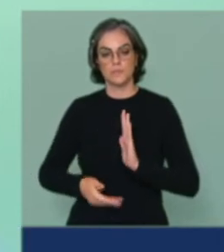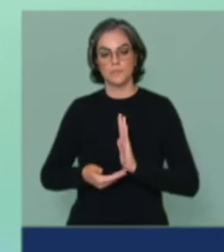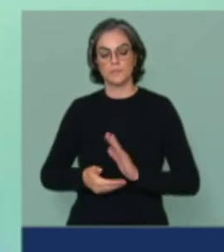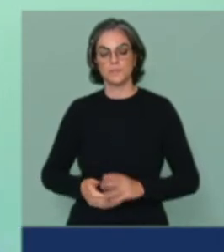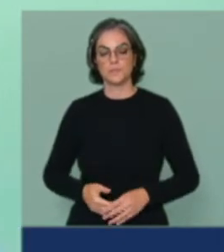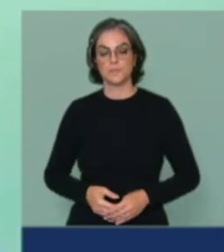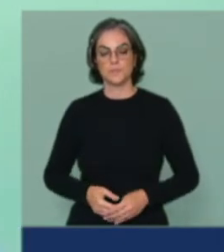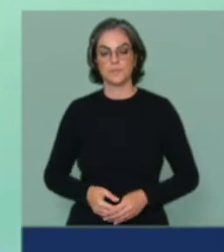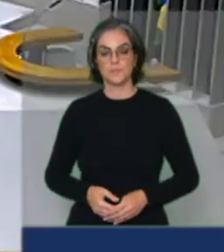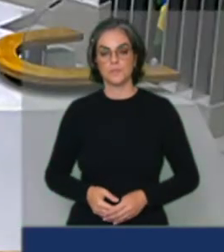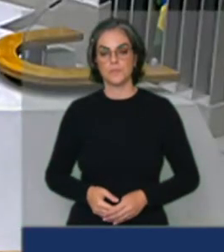OBRIGADO. DEPUTADO, É, COM A PALAVRA, DEPUTADO MARCON. NÃO